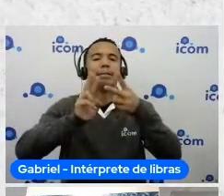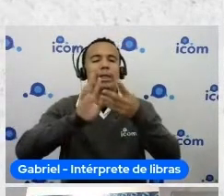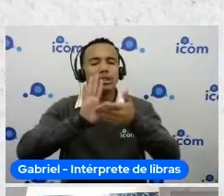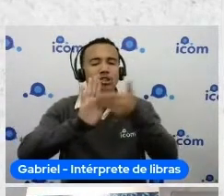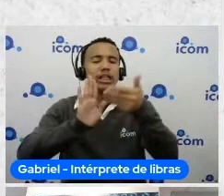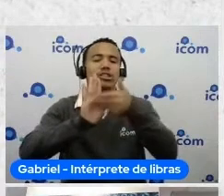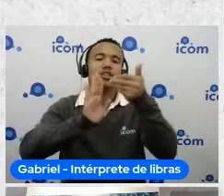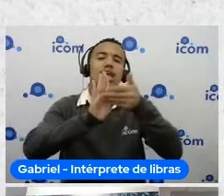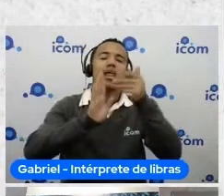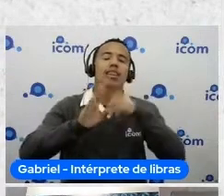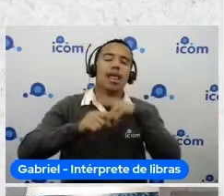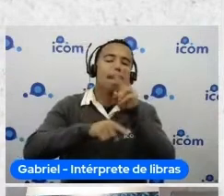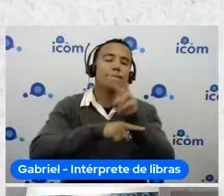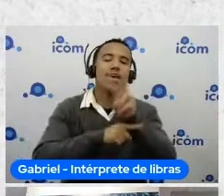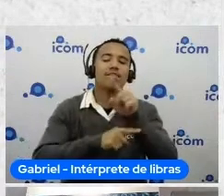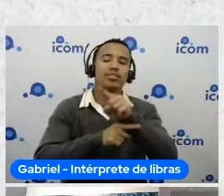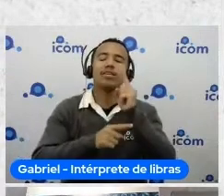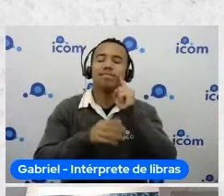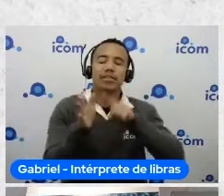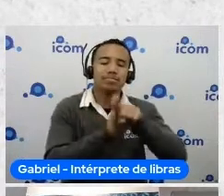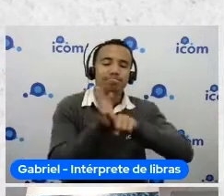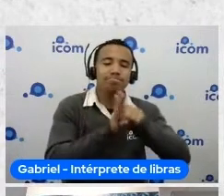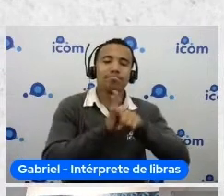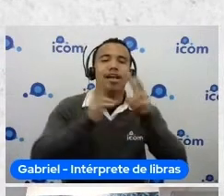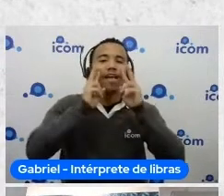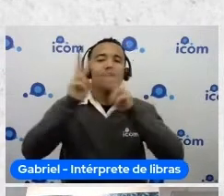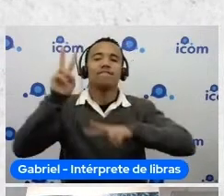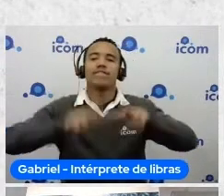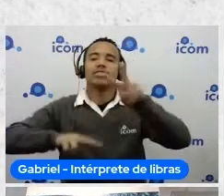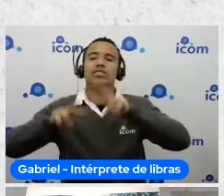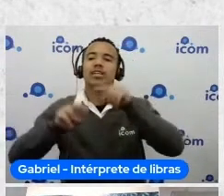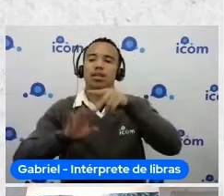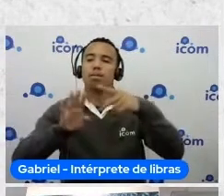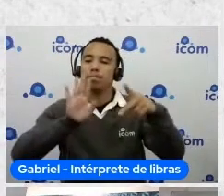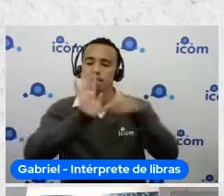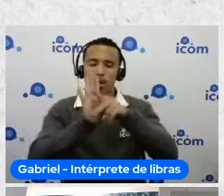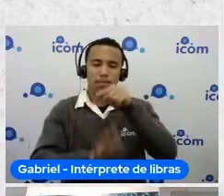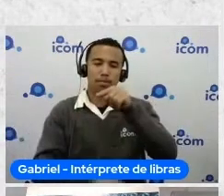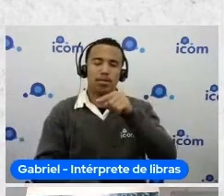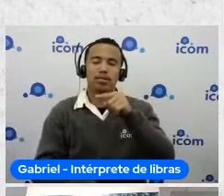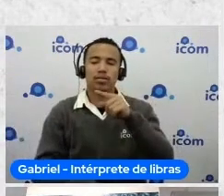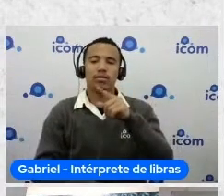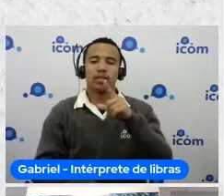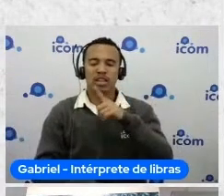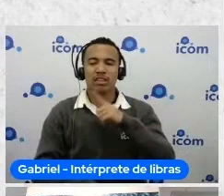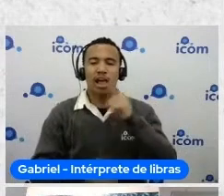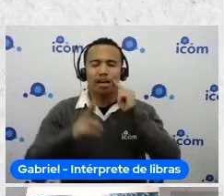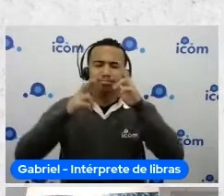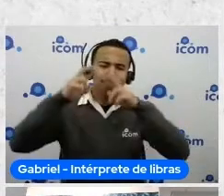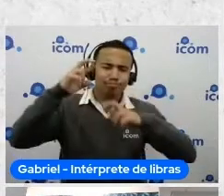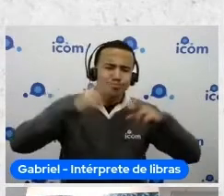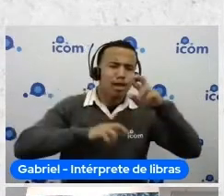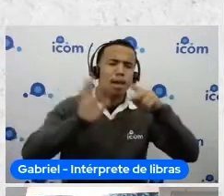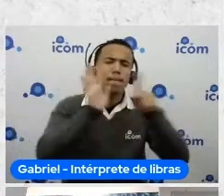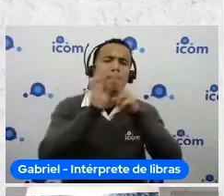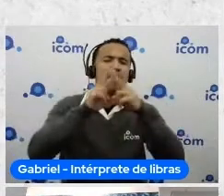prensas e peritadas visando o repotenciamento, com entrada do monitoramento online, estamos